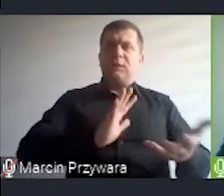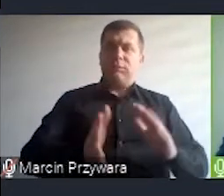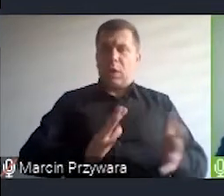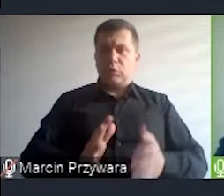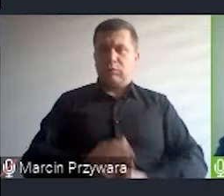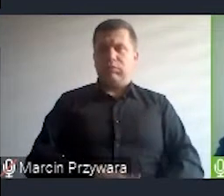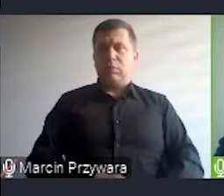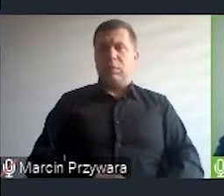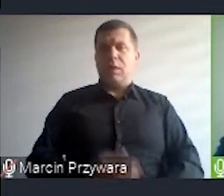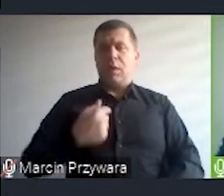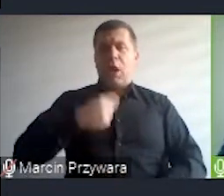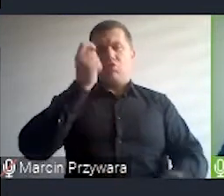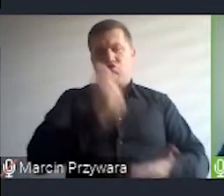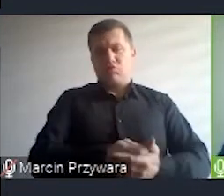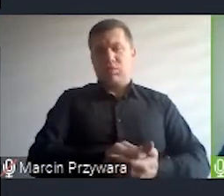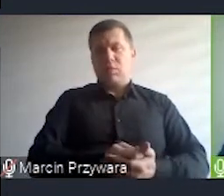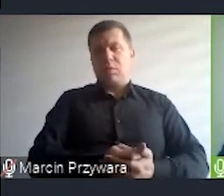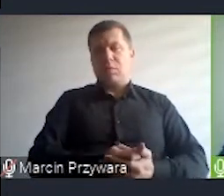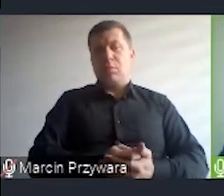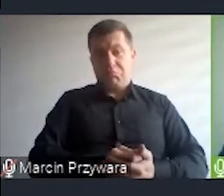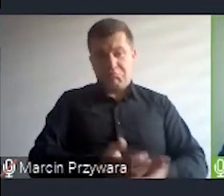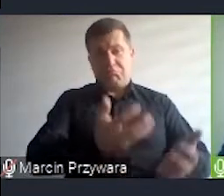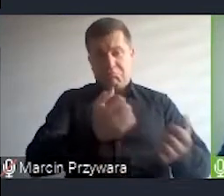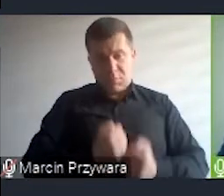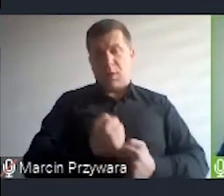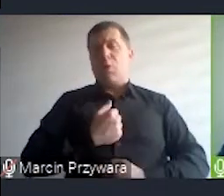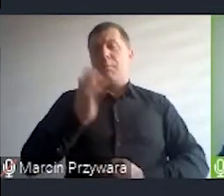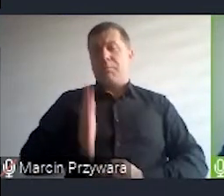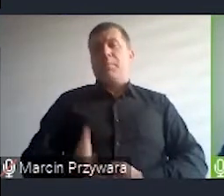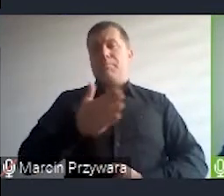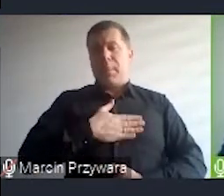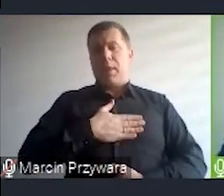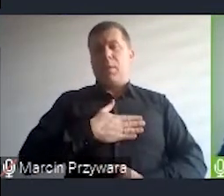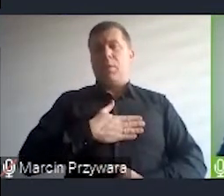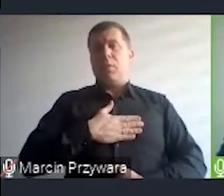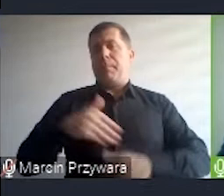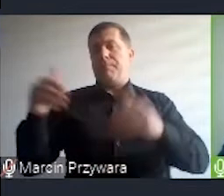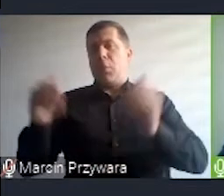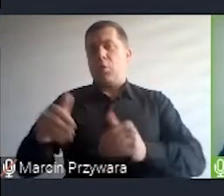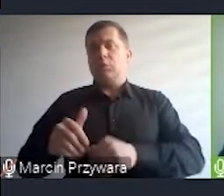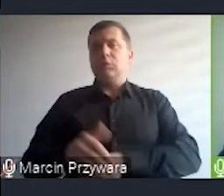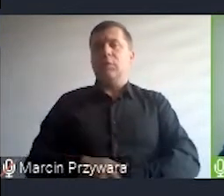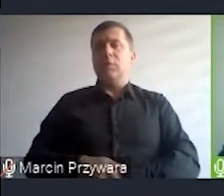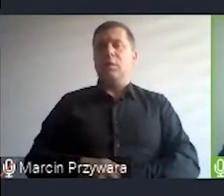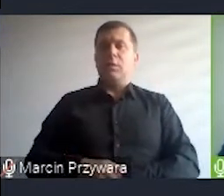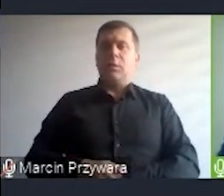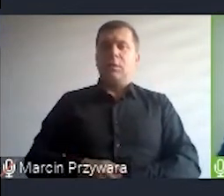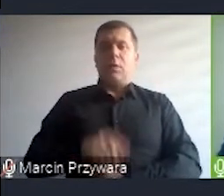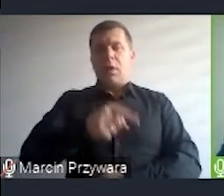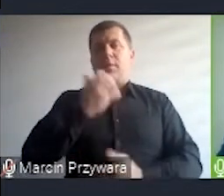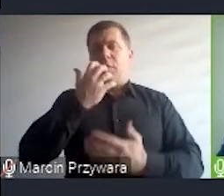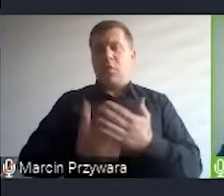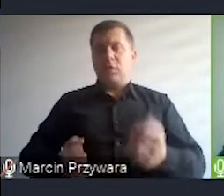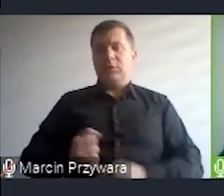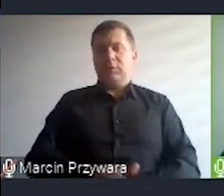który ja kupuję i wówczas będę miał możliwość jego wykorzystania.